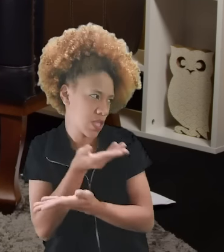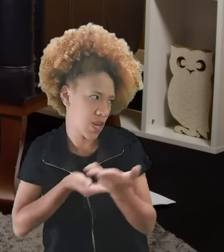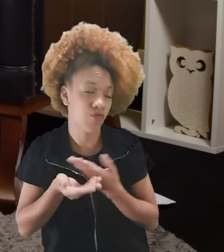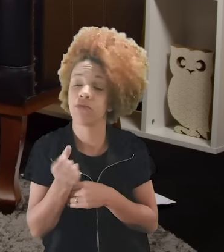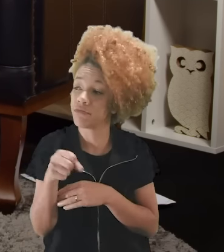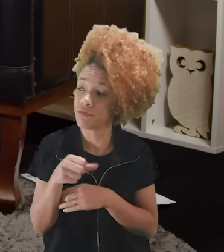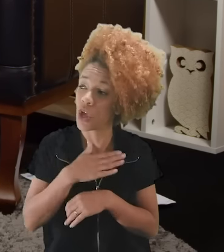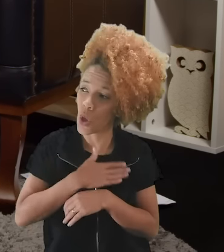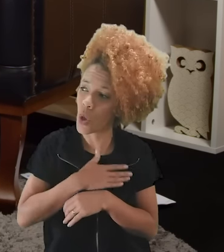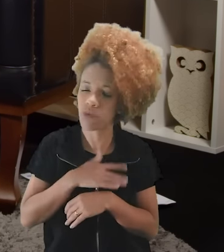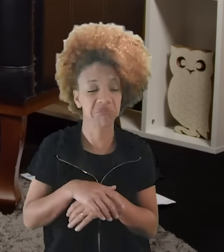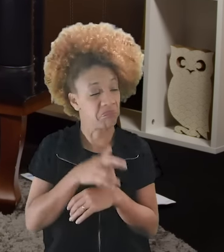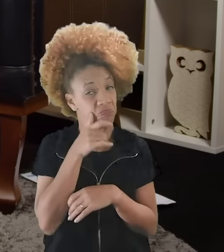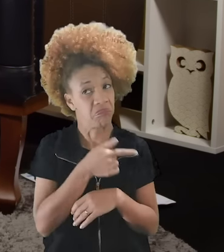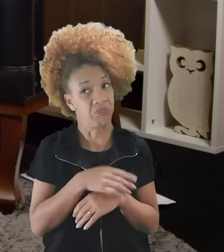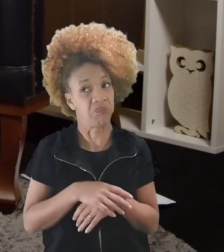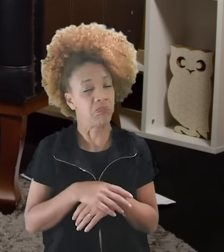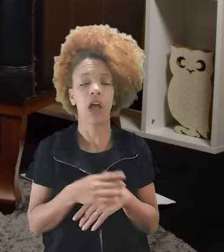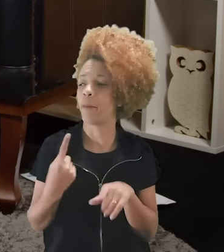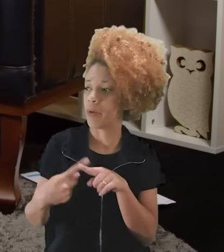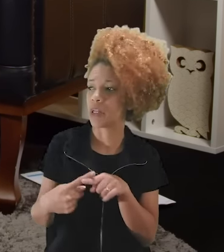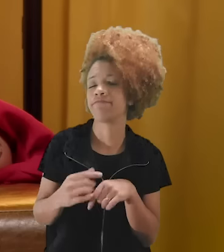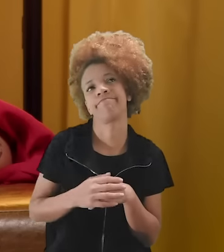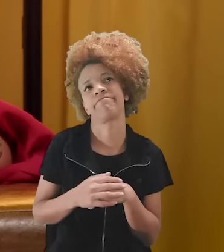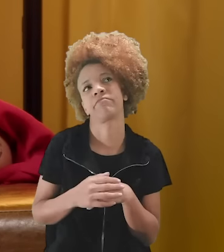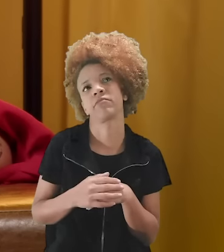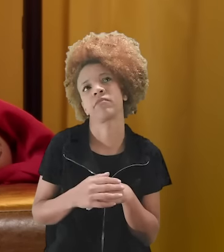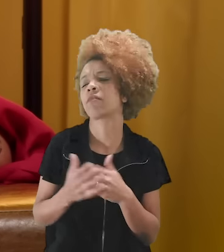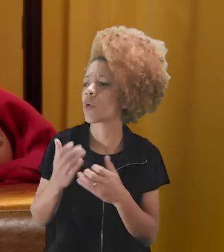interativa faço eu gosto muito interessante isso daí eu gosto muito porque eu eu quero